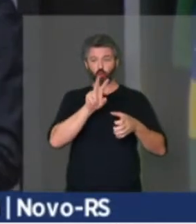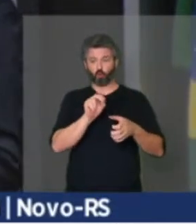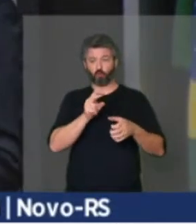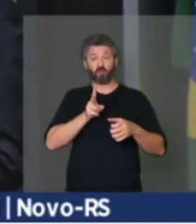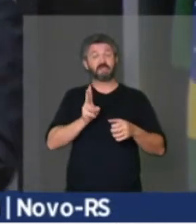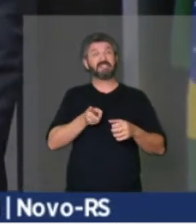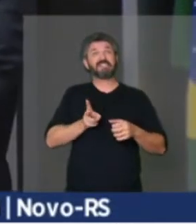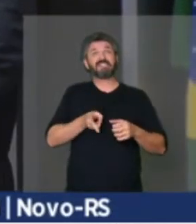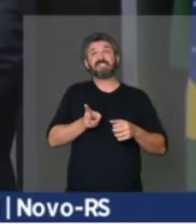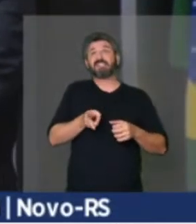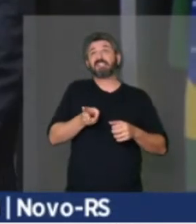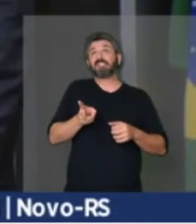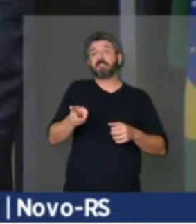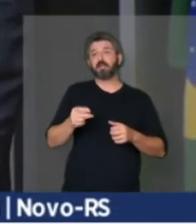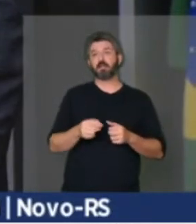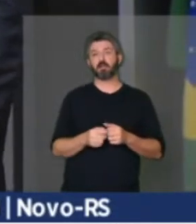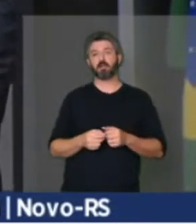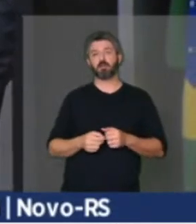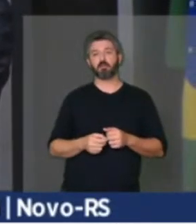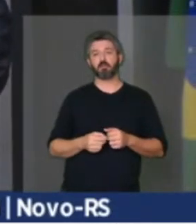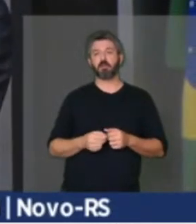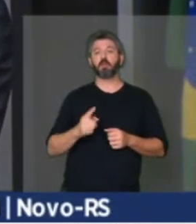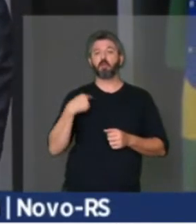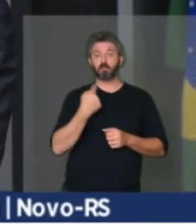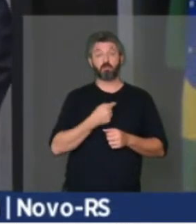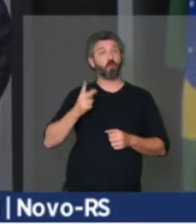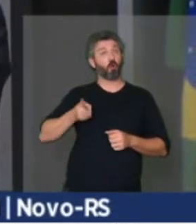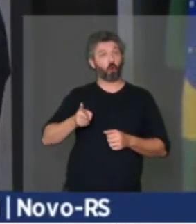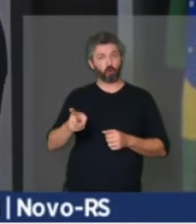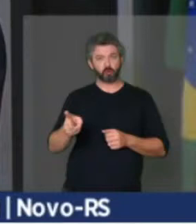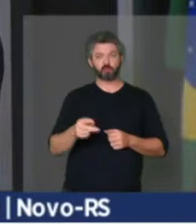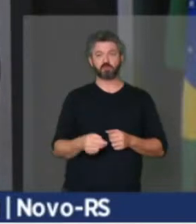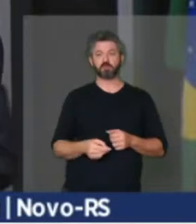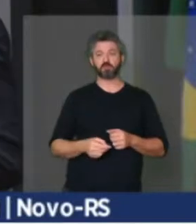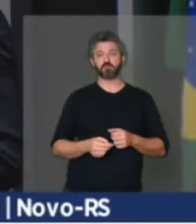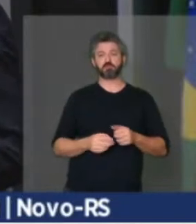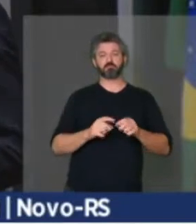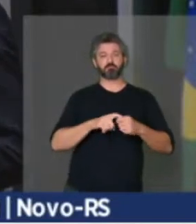BANCADA DO NOVO SEMPRE FOI , SOMOS, E CONTINUAREMOS SENDO INDEPENDENTES. ASSIM COMO O MINISTRO PAULO GUEDES QUE TEM FORMAÇÃO LIBERAL, TAMBÉM